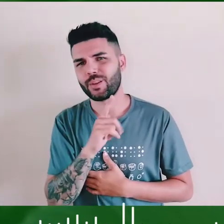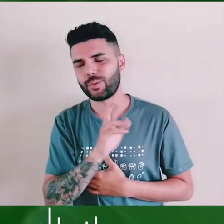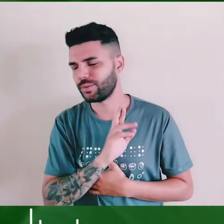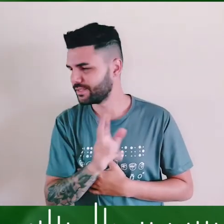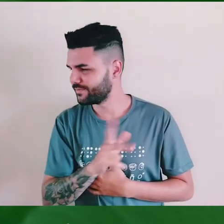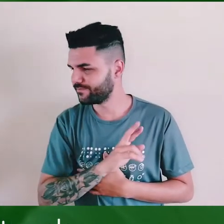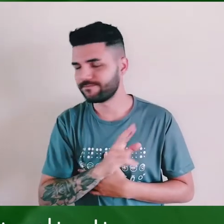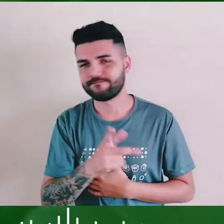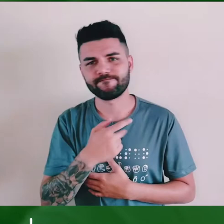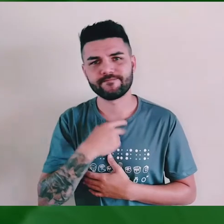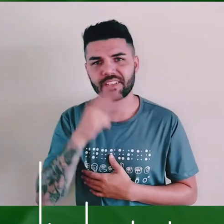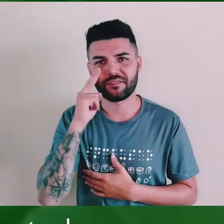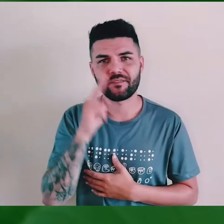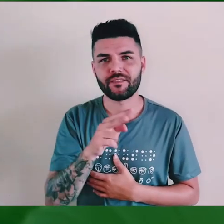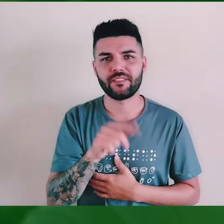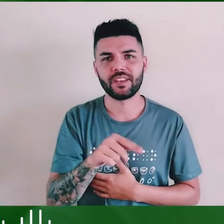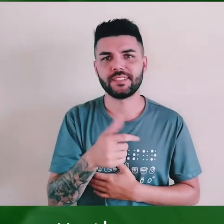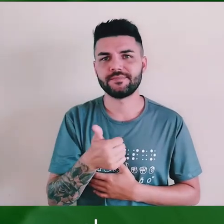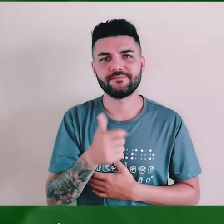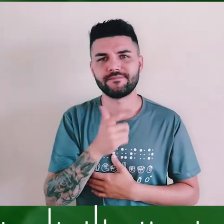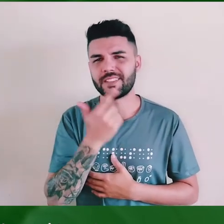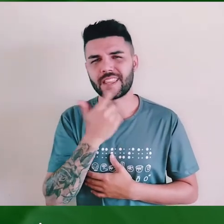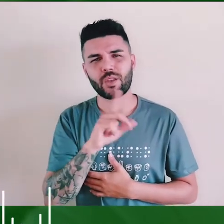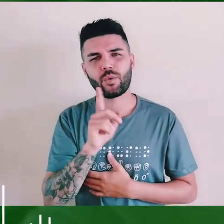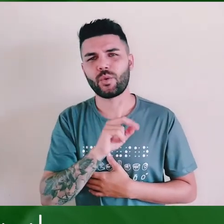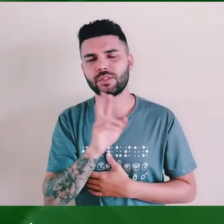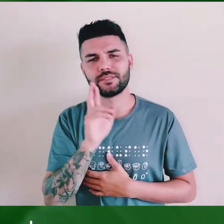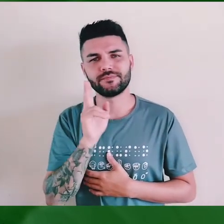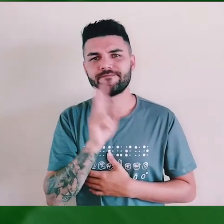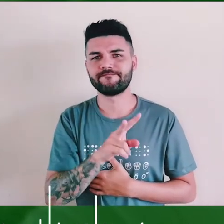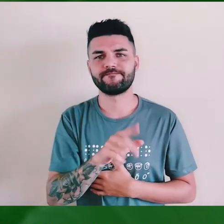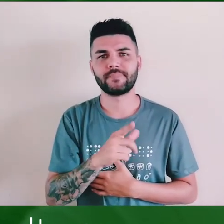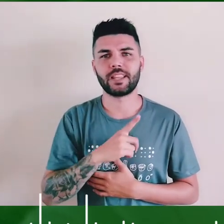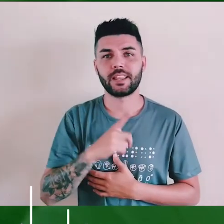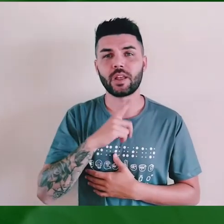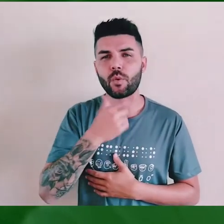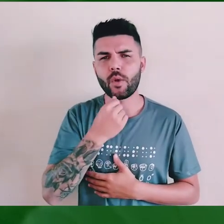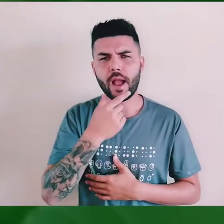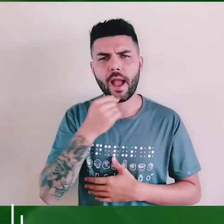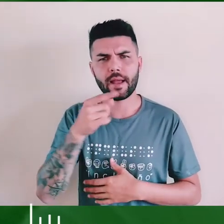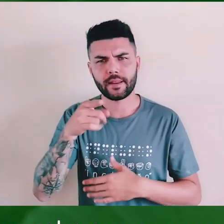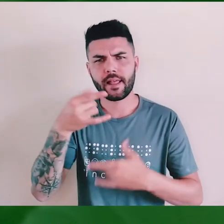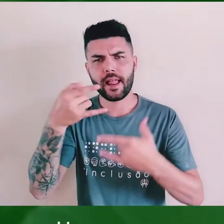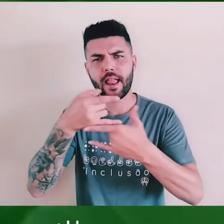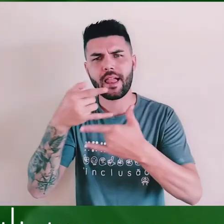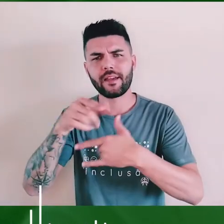bacana, o Átila Iamarino, biólogo, ele faz as lives dele domingo a noite, e eu não consigo